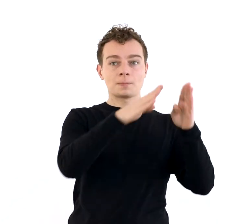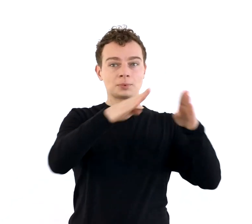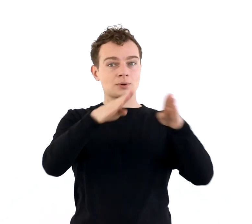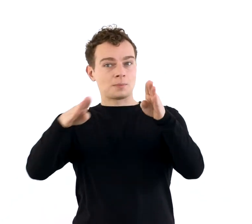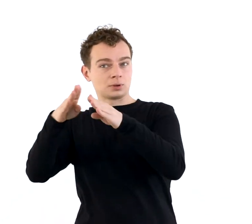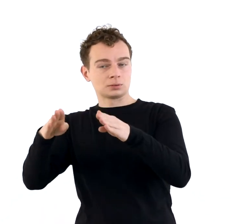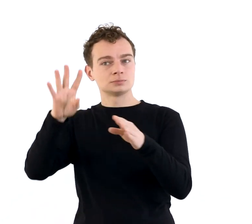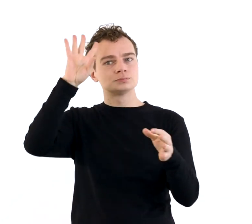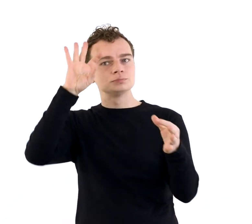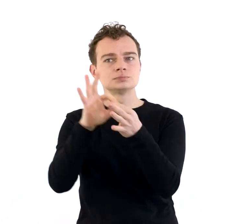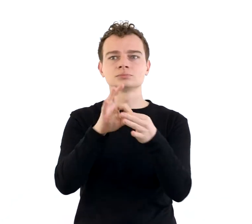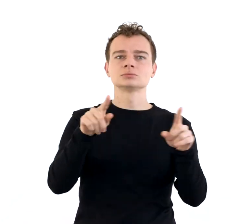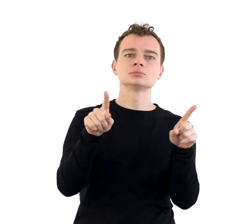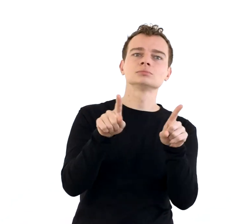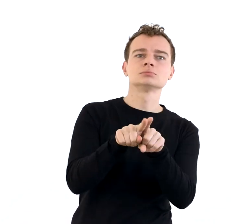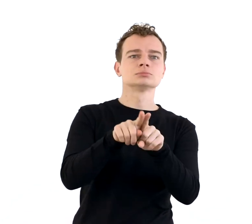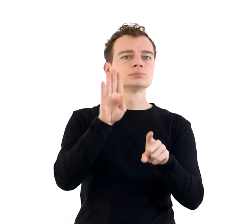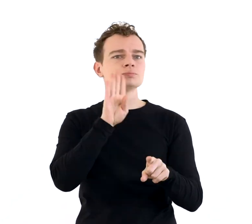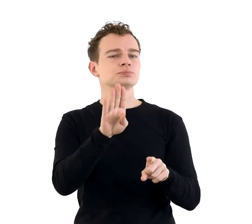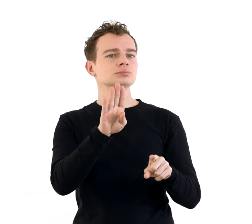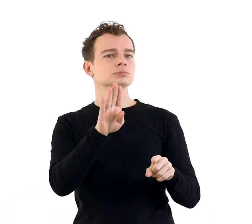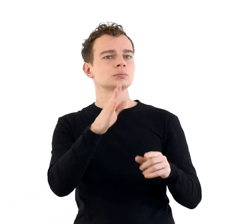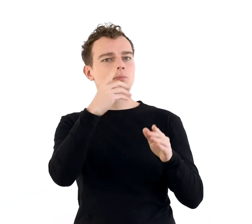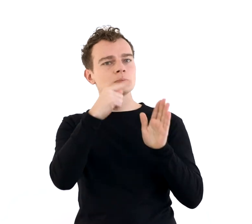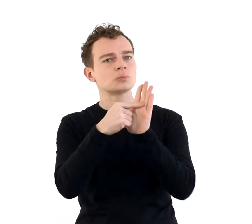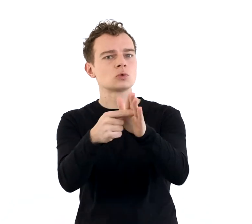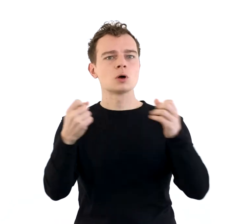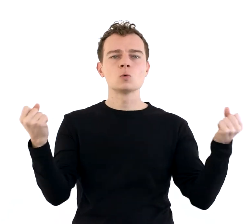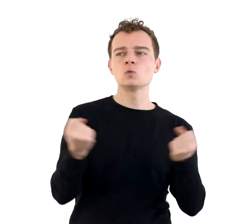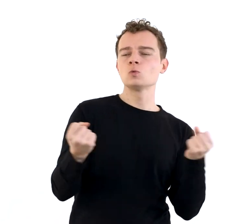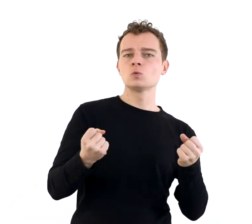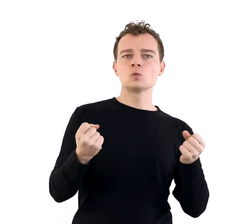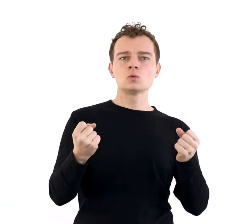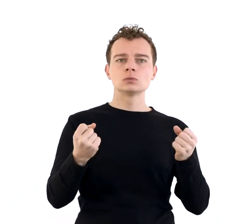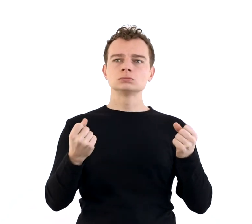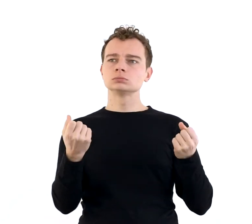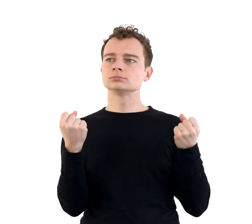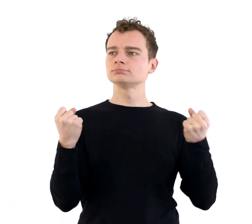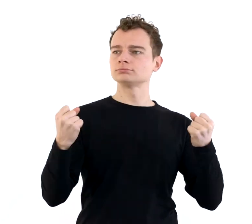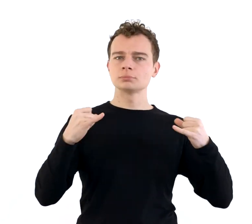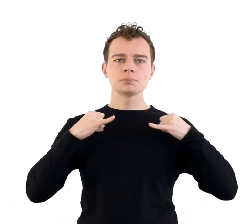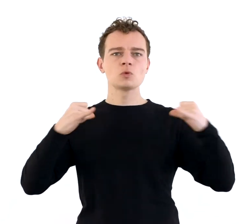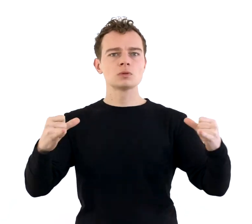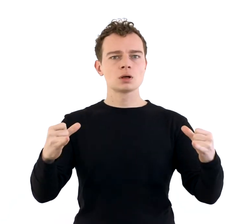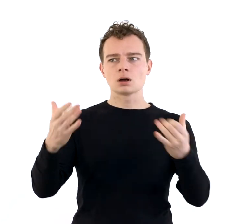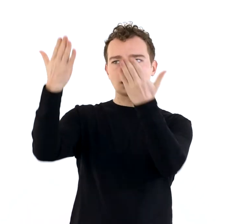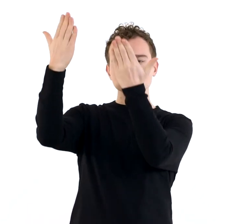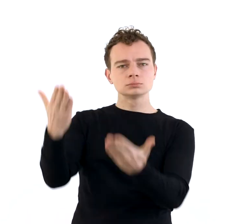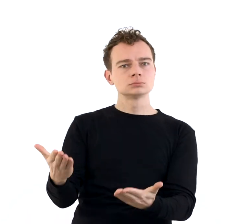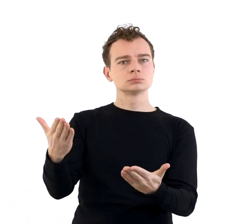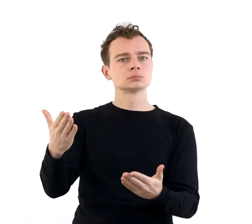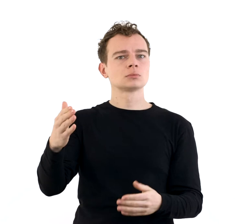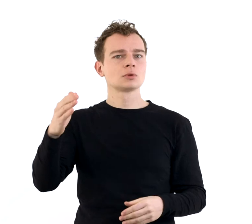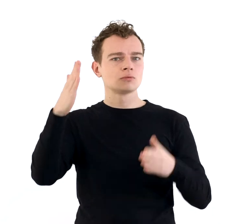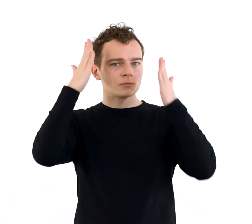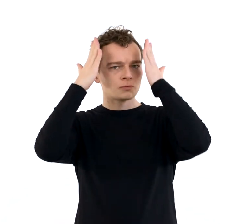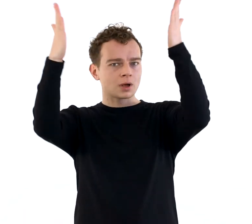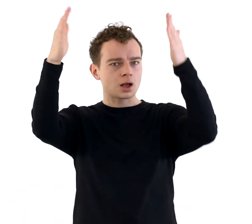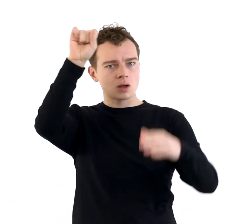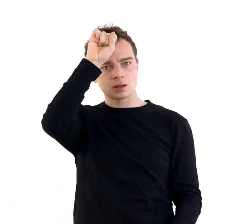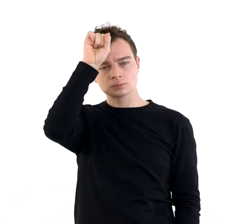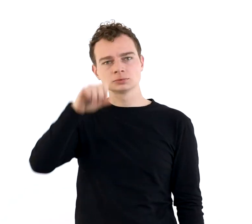Piramidy były traktowane jako symbol potęgi egipskich faraonów.